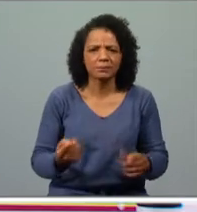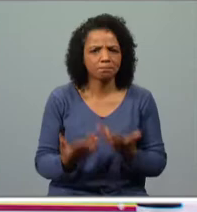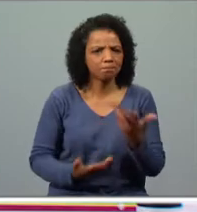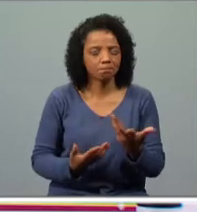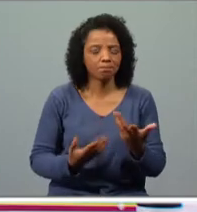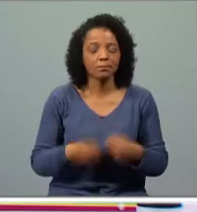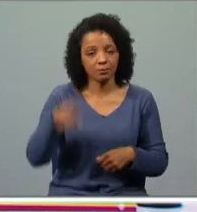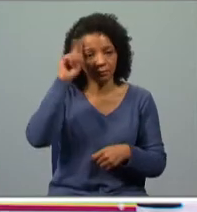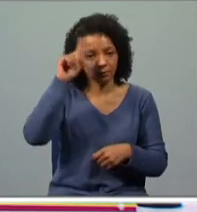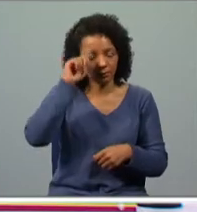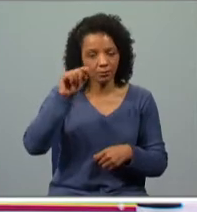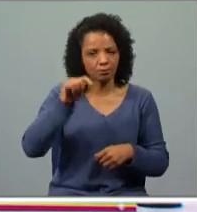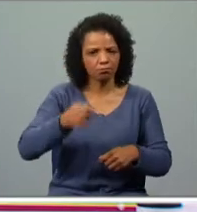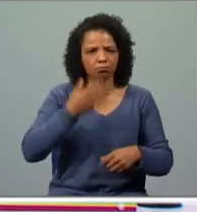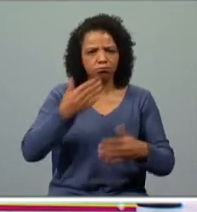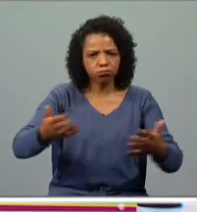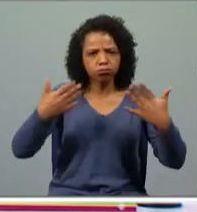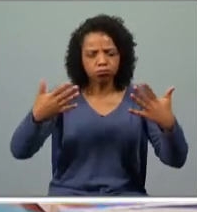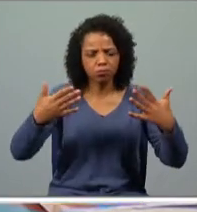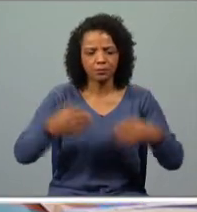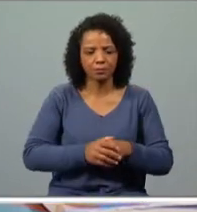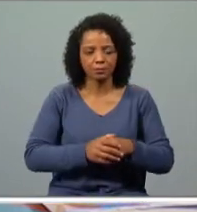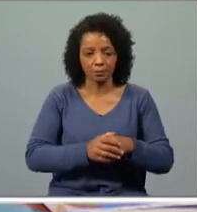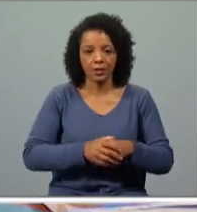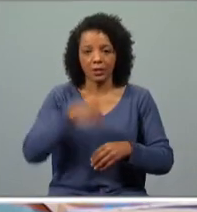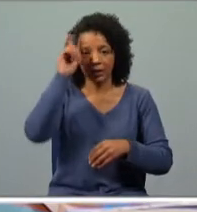então eles construíram que vale muito grande e dentro da barriga do cavalo 所以他們建造的東西很有價值大而且在馬的肚子裡